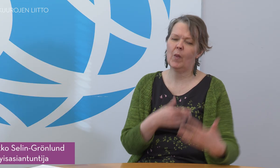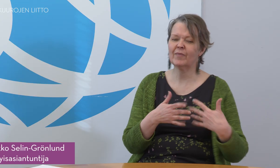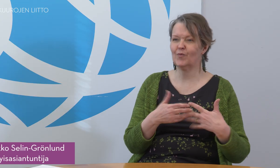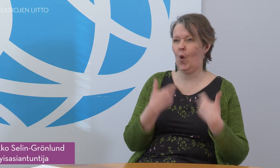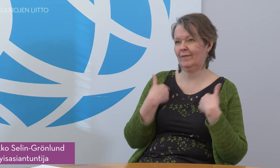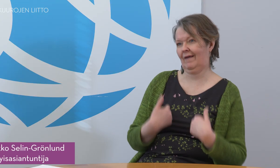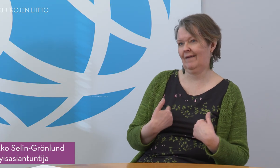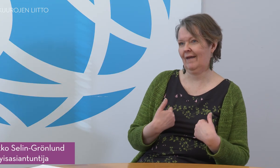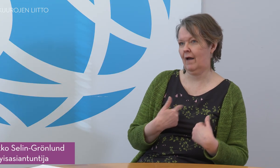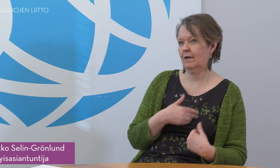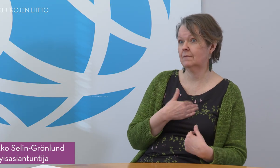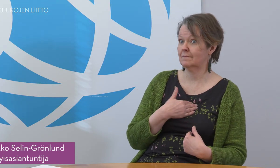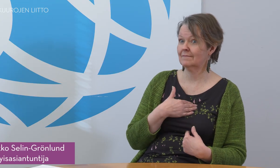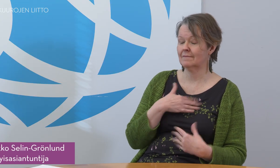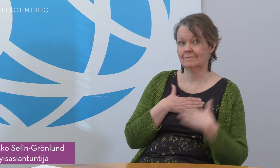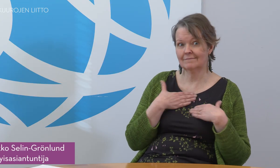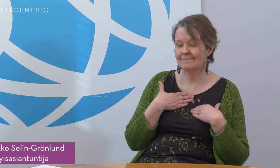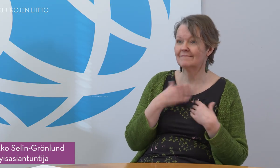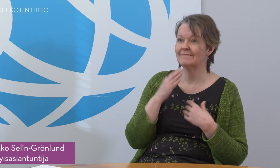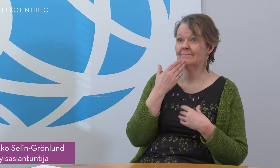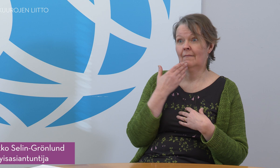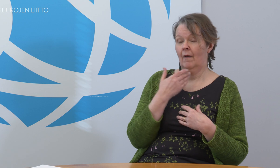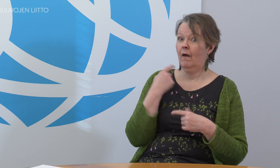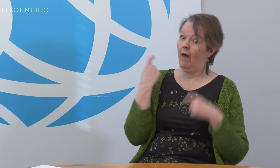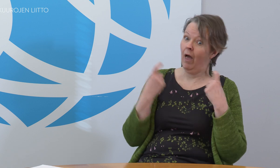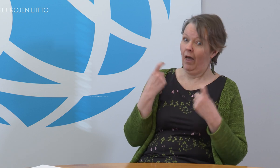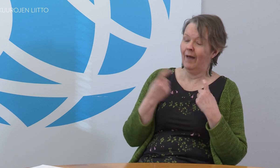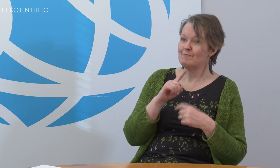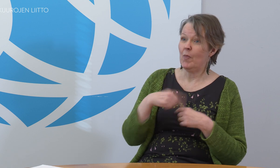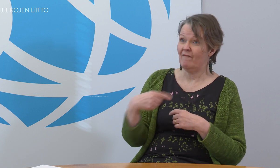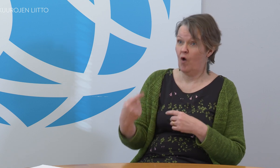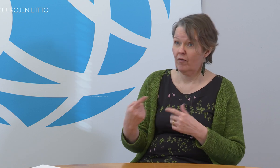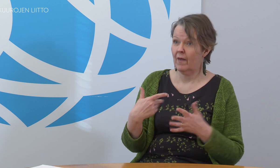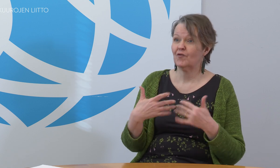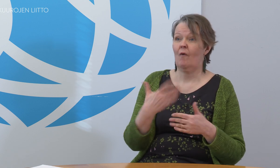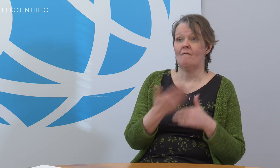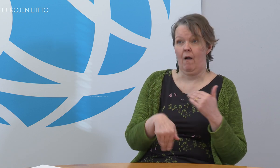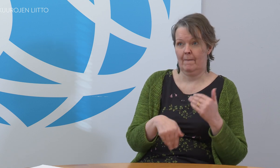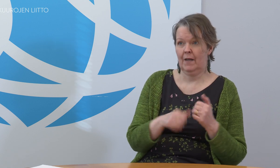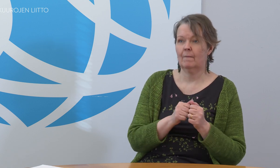Työntekijänä koen iloa ja huojennusta, kun monen vuoden kova työ tuotti tulosta.